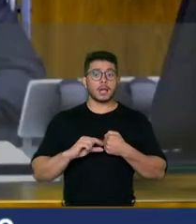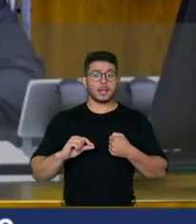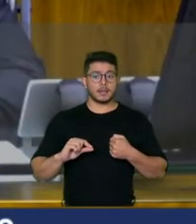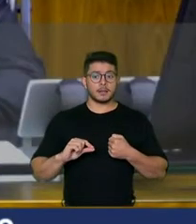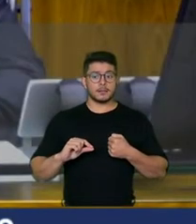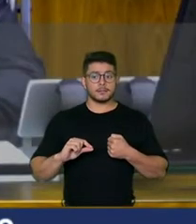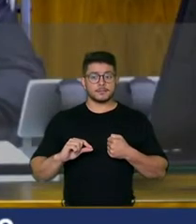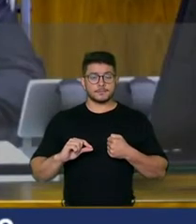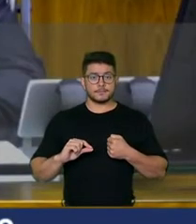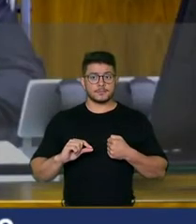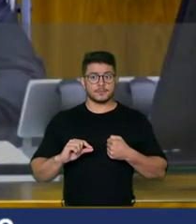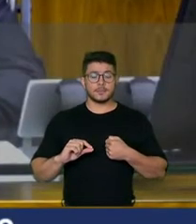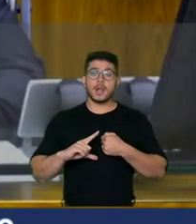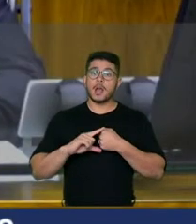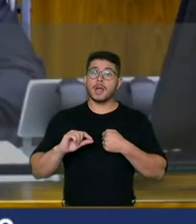VAMOS SEGUIR EM FRENTE, MUITO